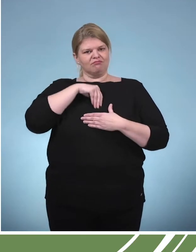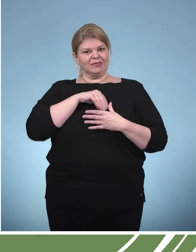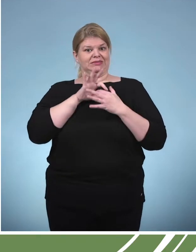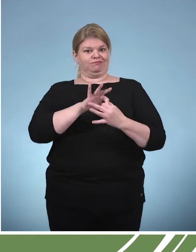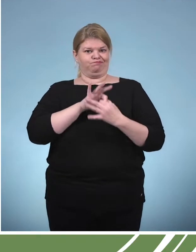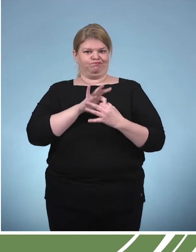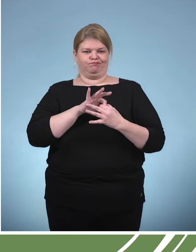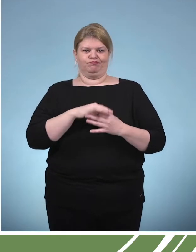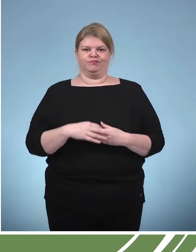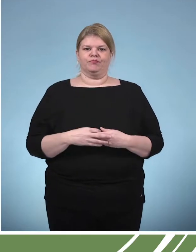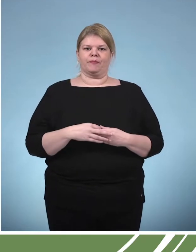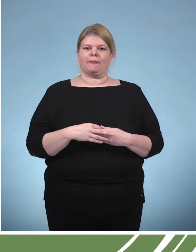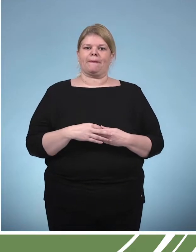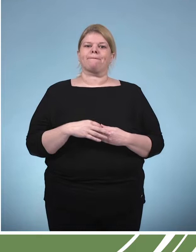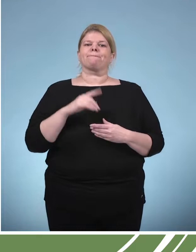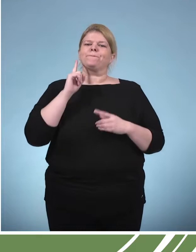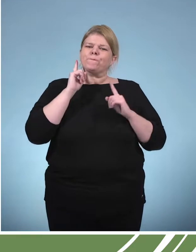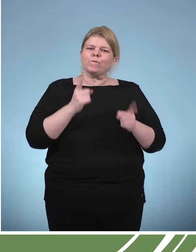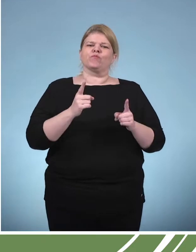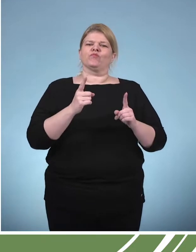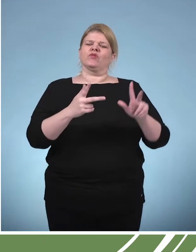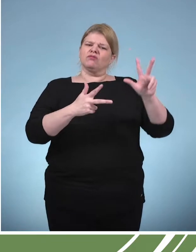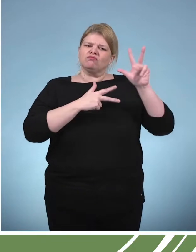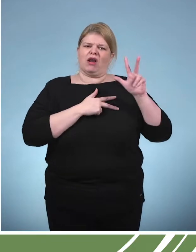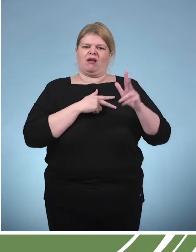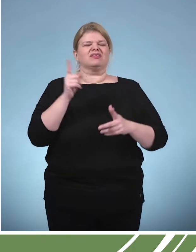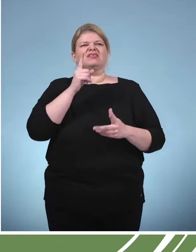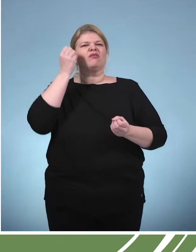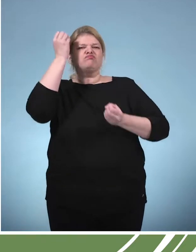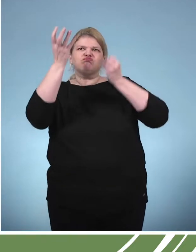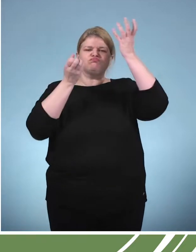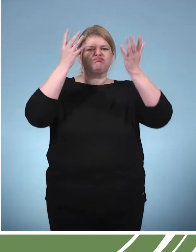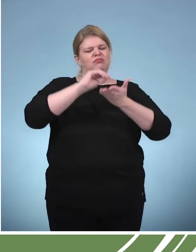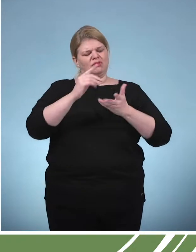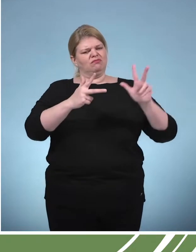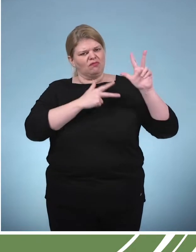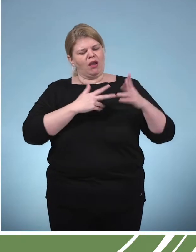Ermutige die Teilnehmenden, ehrlich zu sein und nicht in negative und positive Werte zu unterteilen.